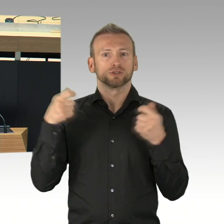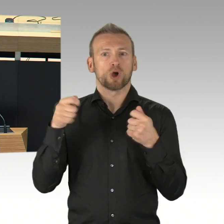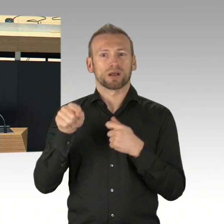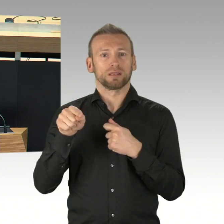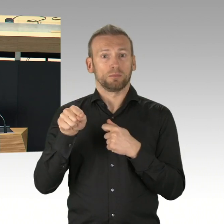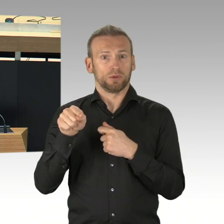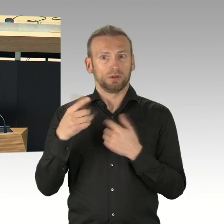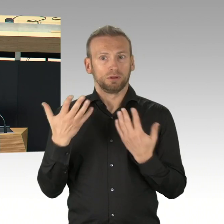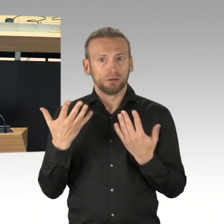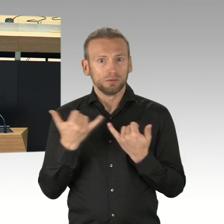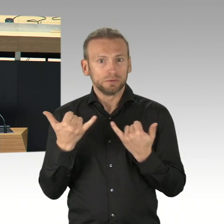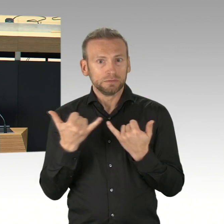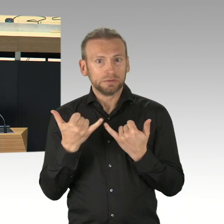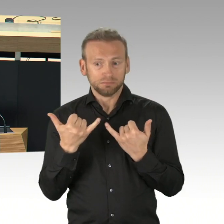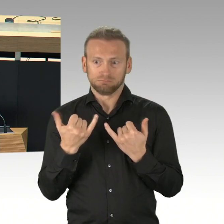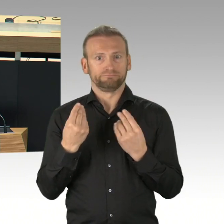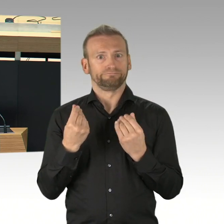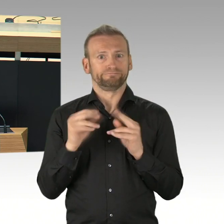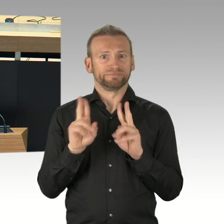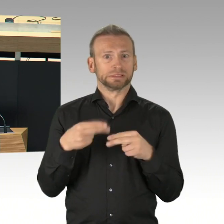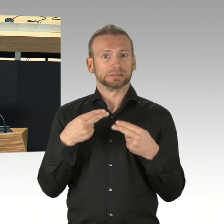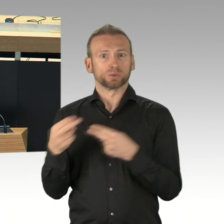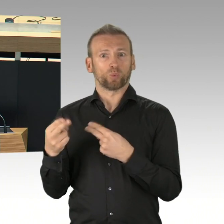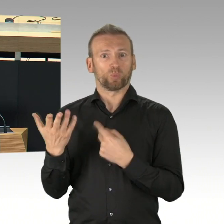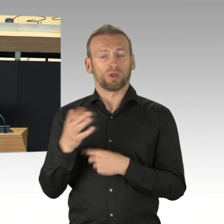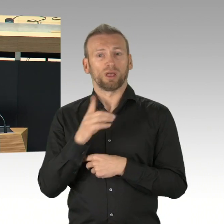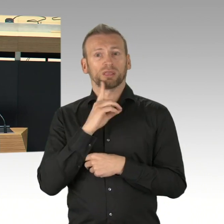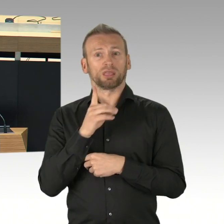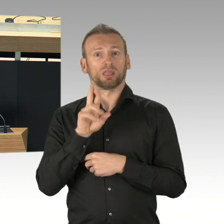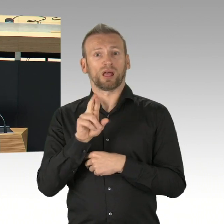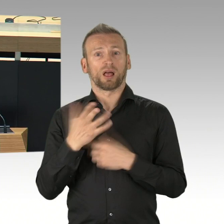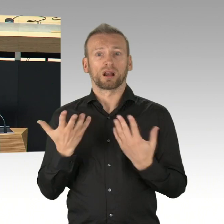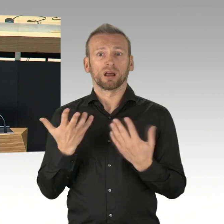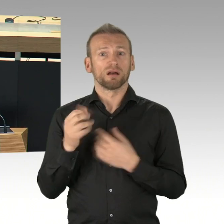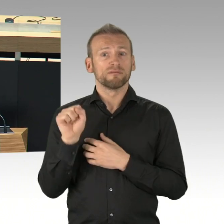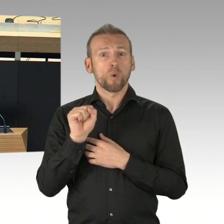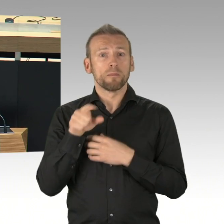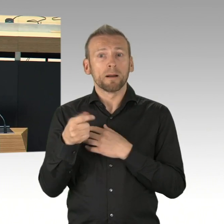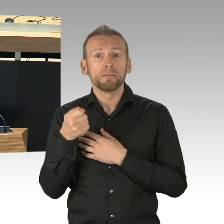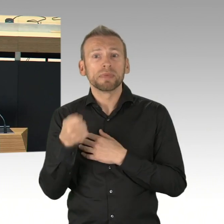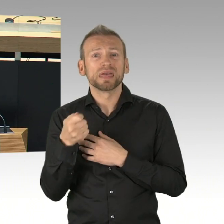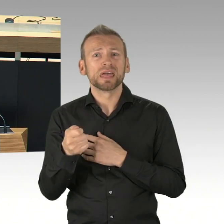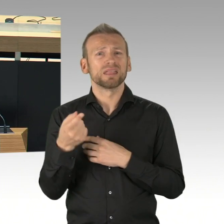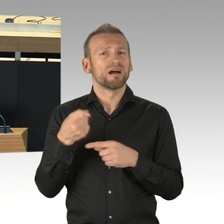weil Sie sich vom Bauherren die Kitas und die Schulen bezahlen lassen. Dass der Bauherr die Kitas und die Schulen bezahlt. (Zwischenrufe)